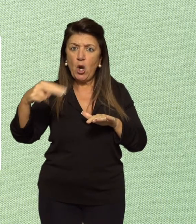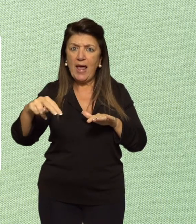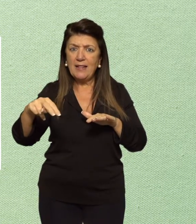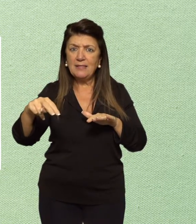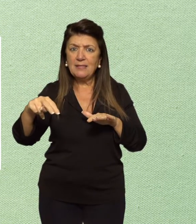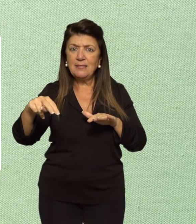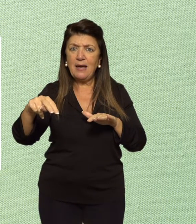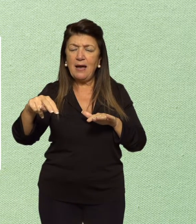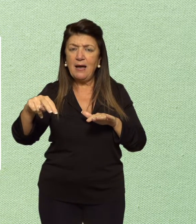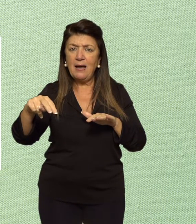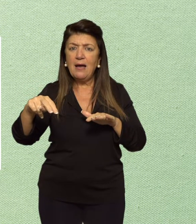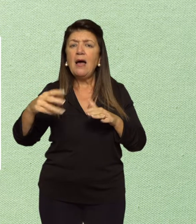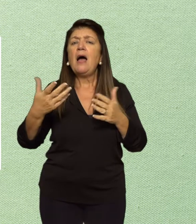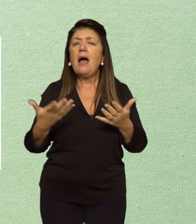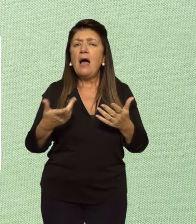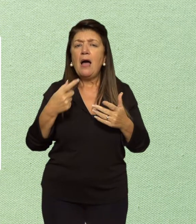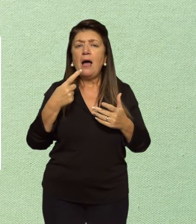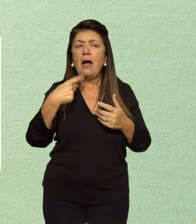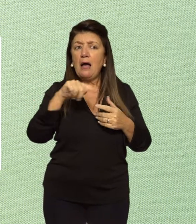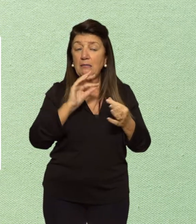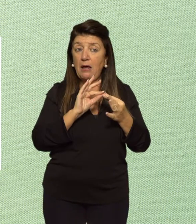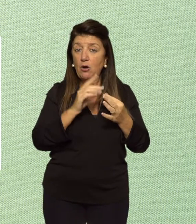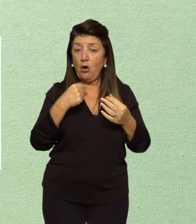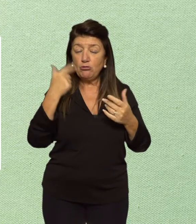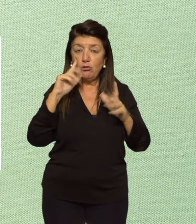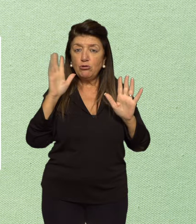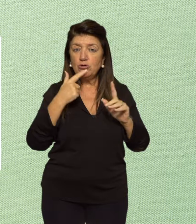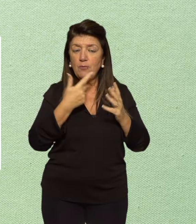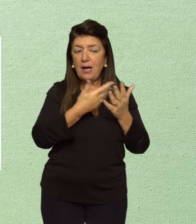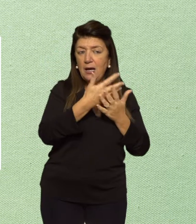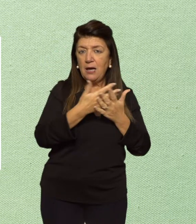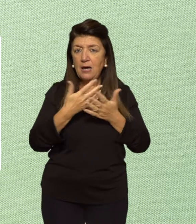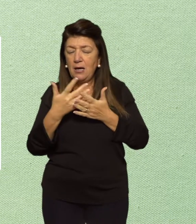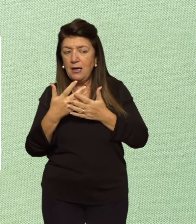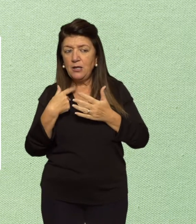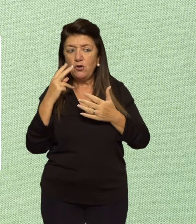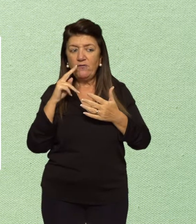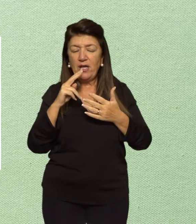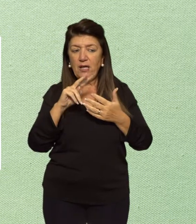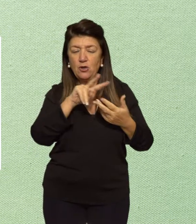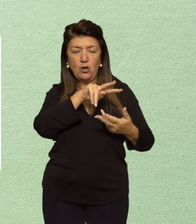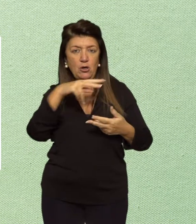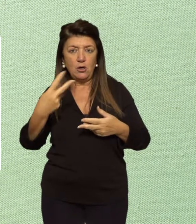è un tipo di narrazione che comunque io la vedo molto monodimensionale e soprattutto è